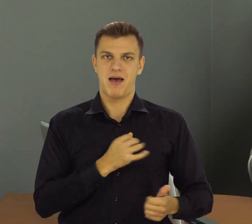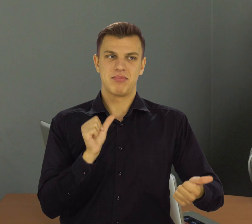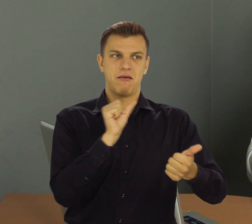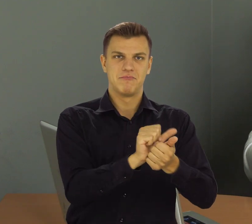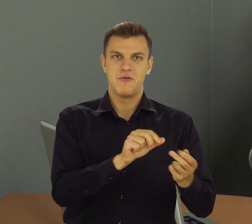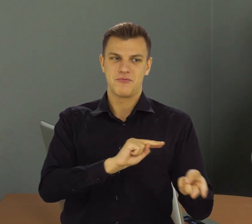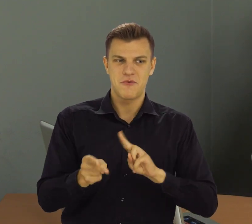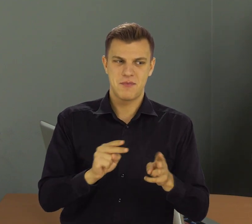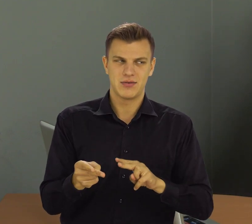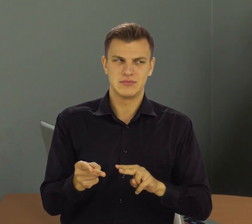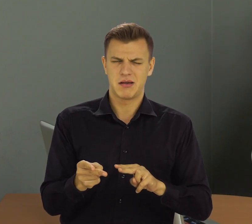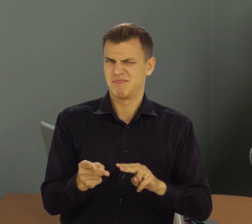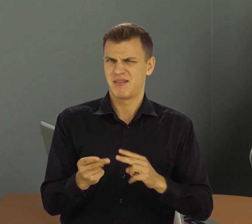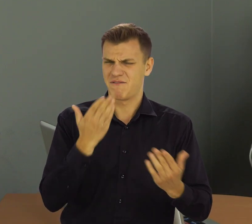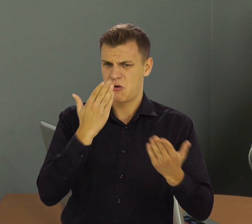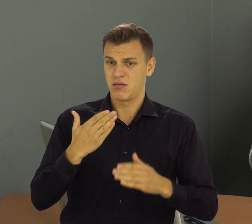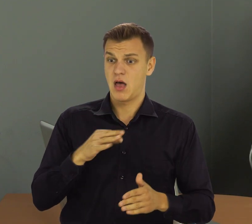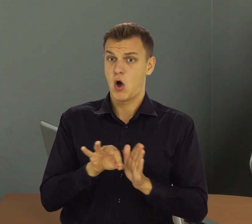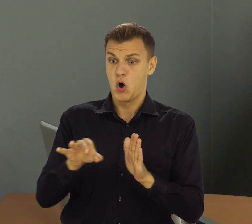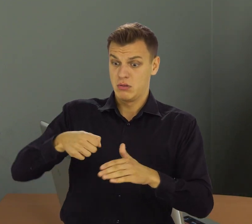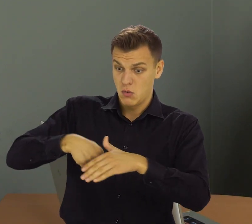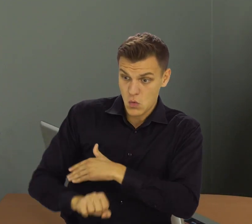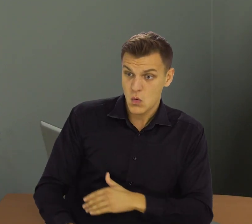brzmi trochę, jakbyśmy byli pracoholikami!